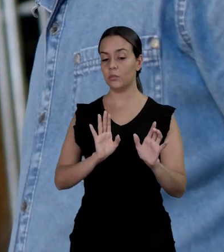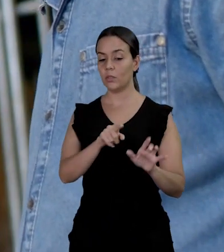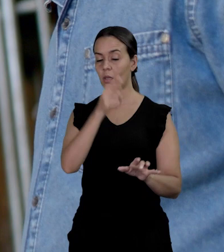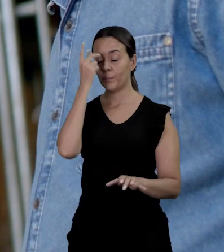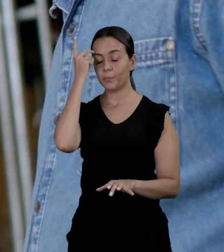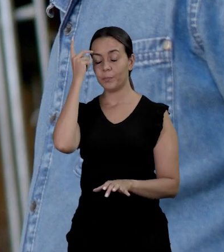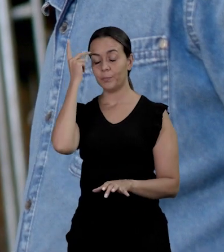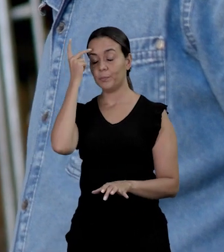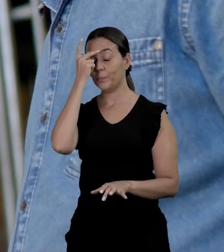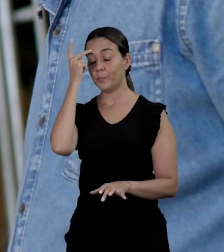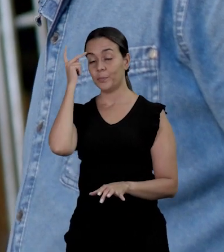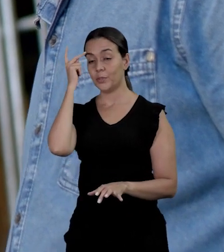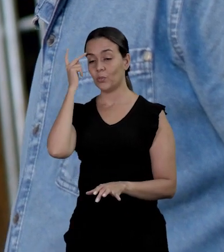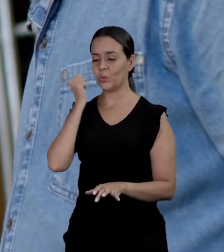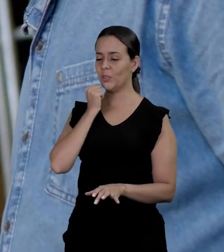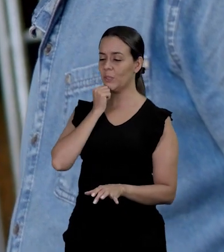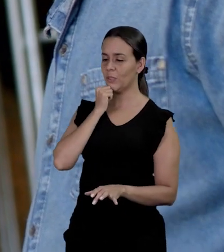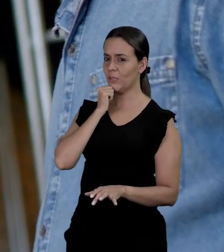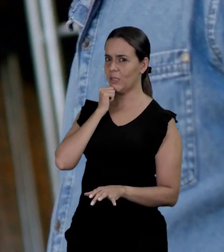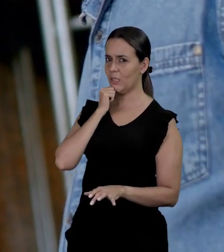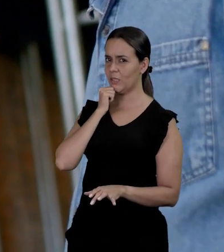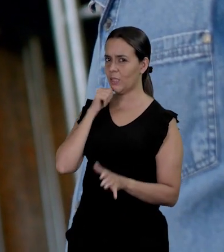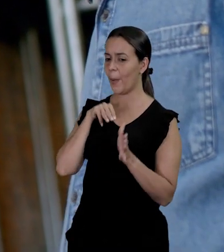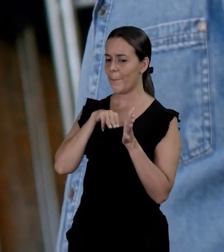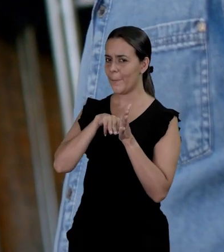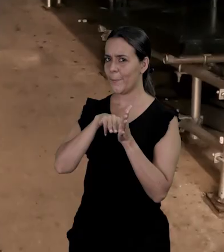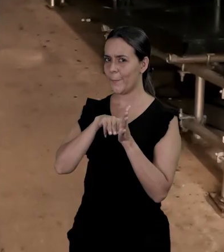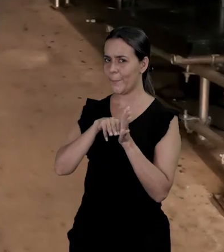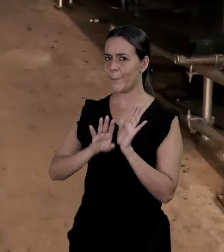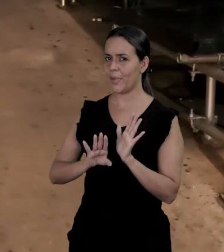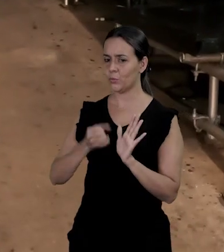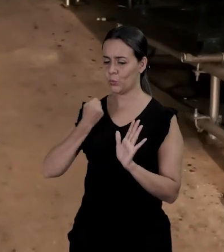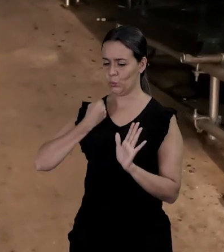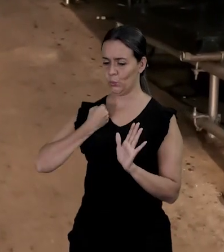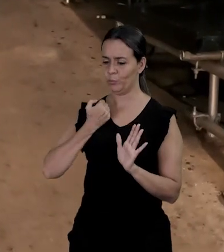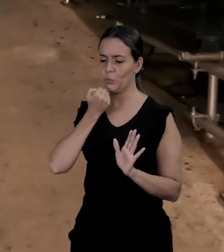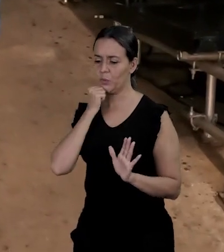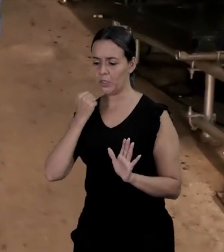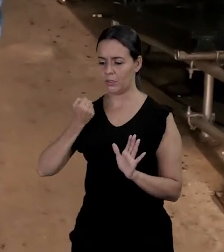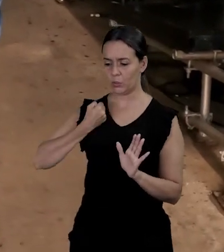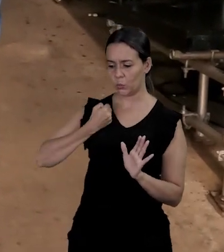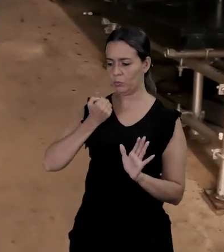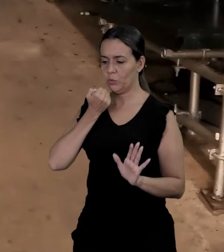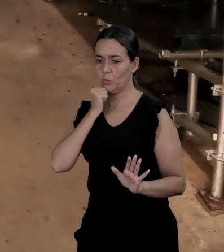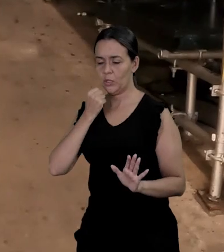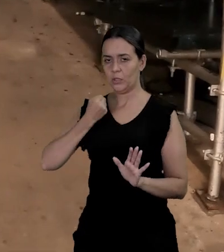ela vai começar a achar que ciência é método. Você já deve ter ouvido falar disso: Ciência é método.